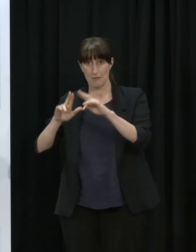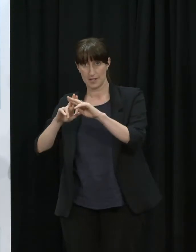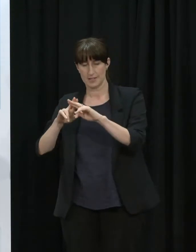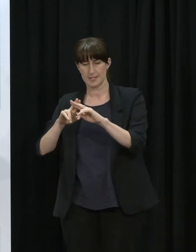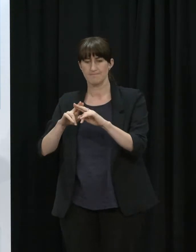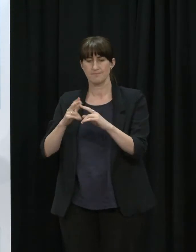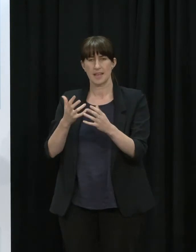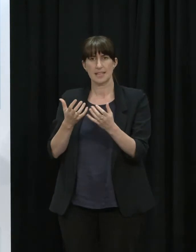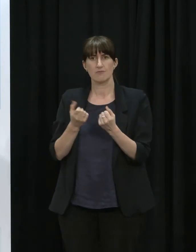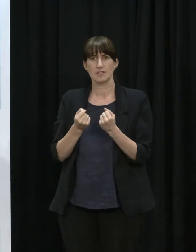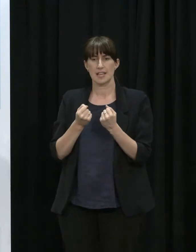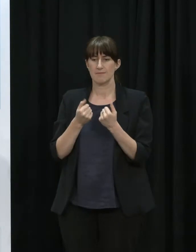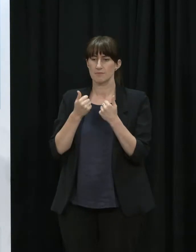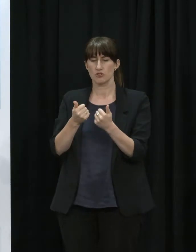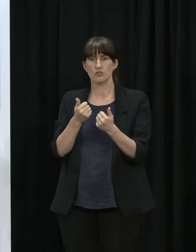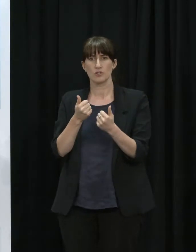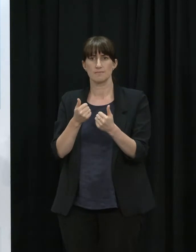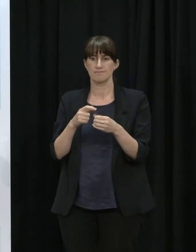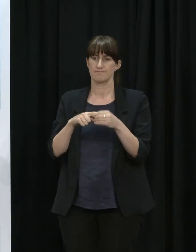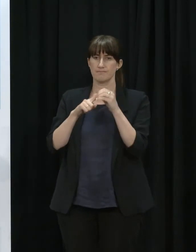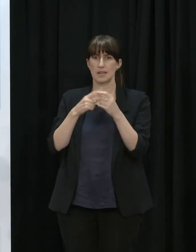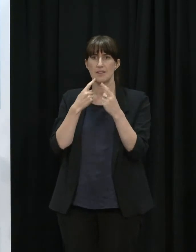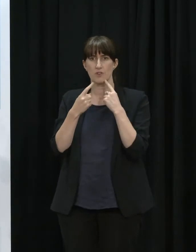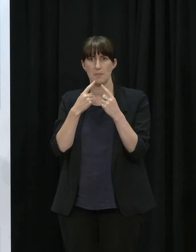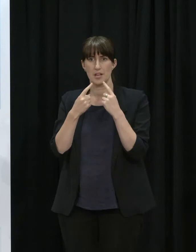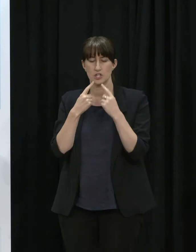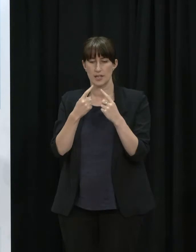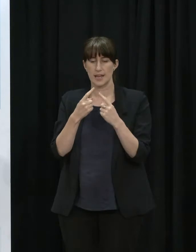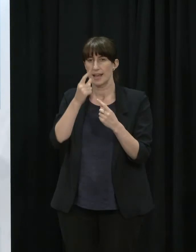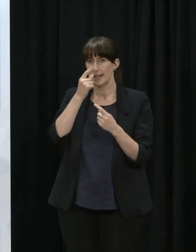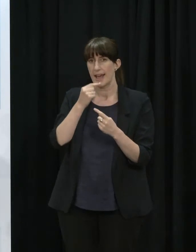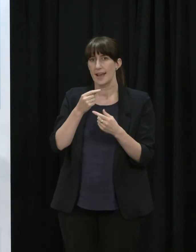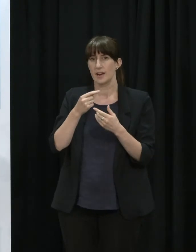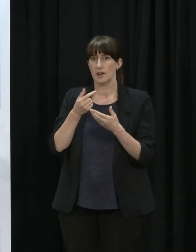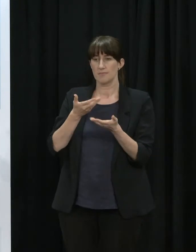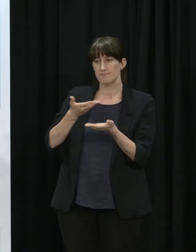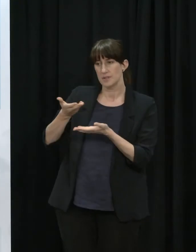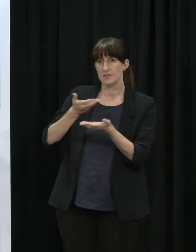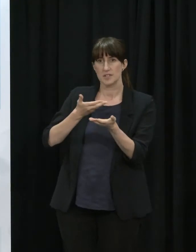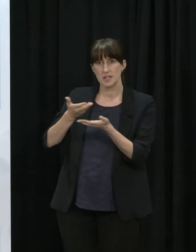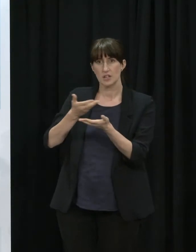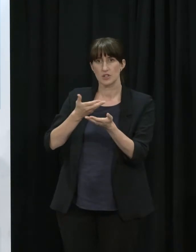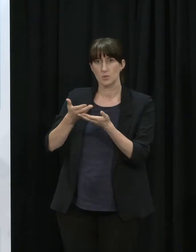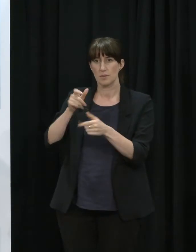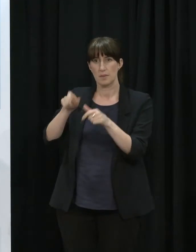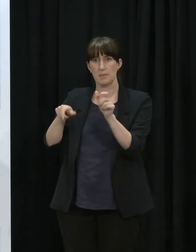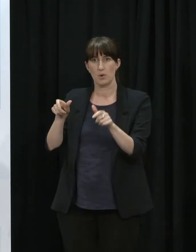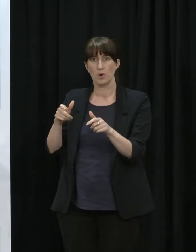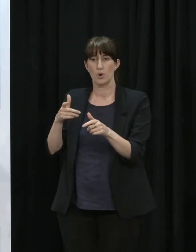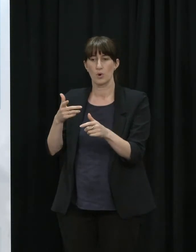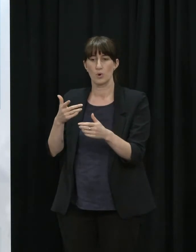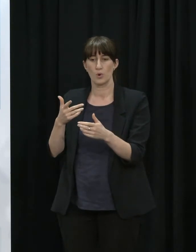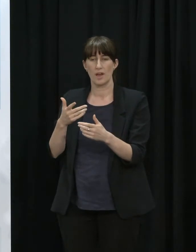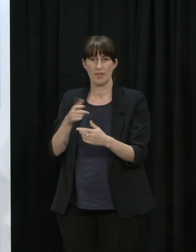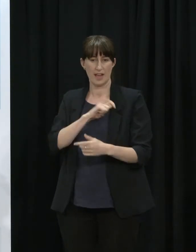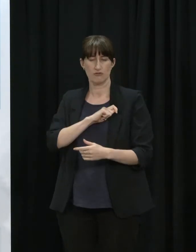noho he kaupapa nga tamariki 11 tau mo te whanau, kotahi te whakaae kia whiwhi nga matua me